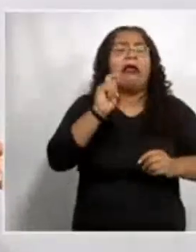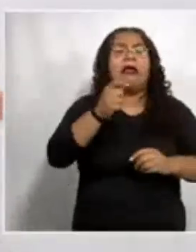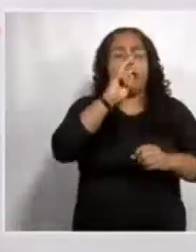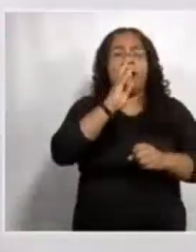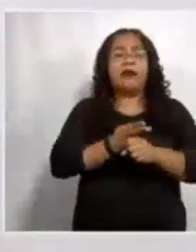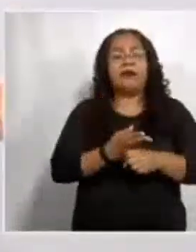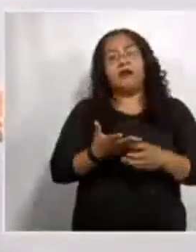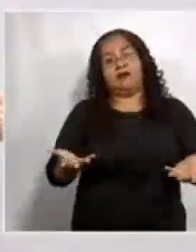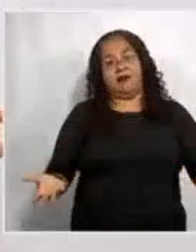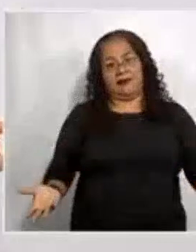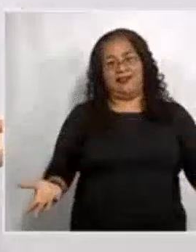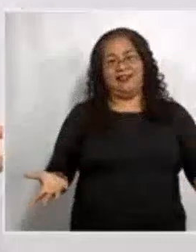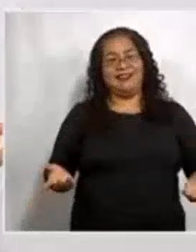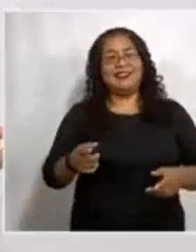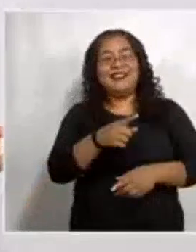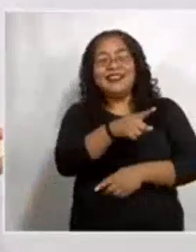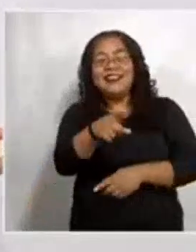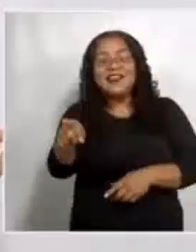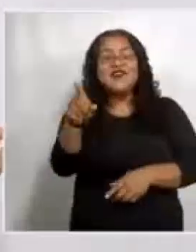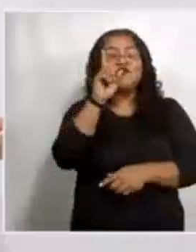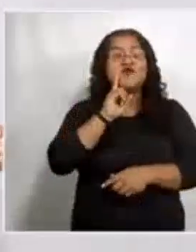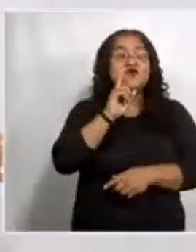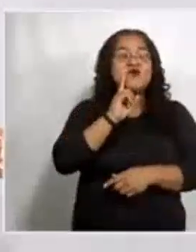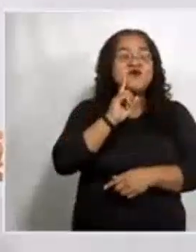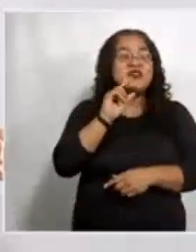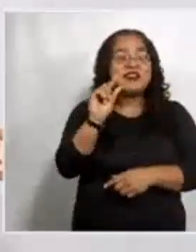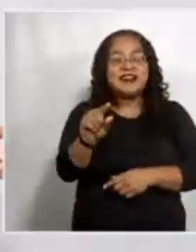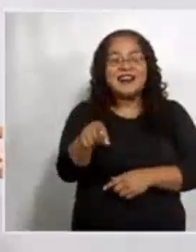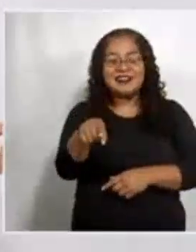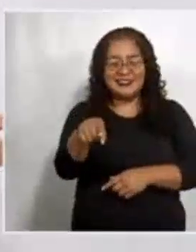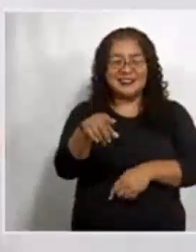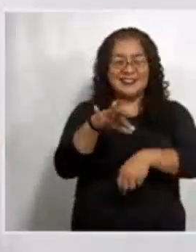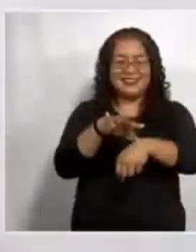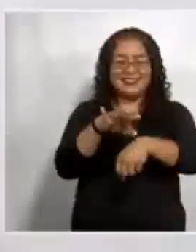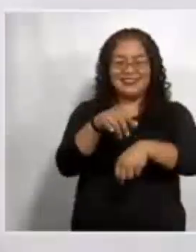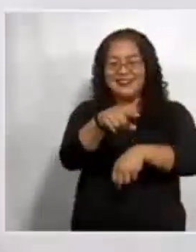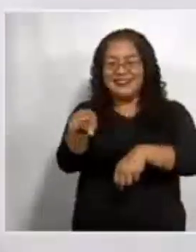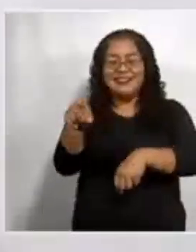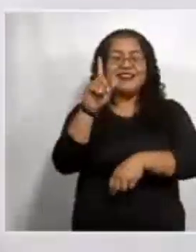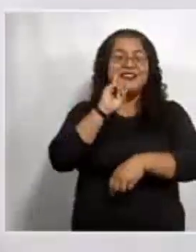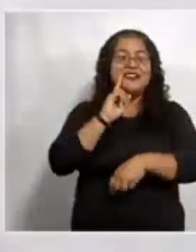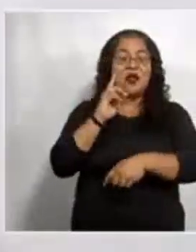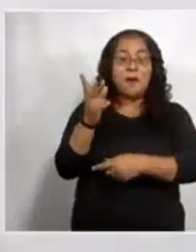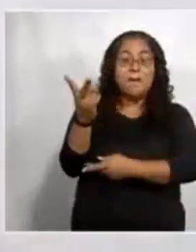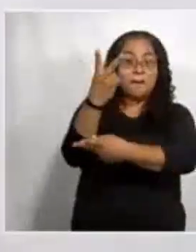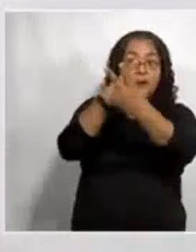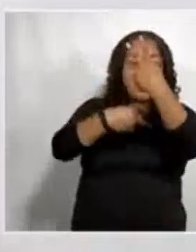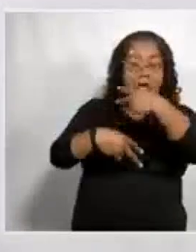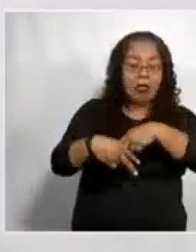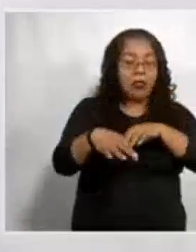Aquí veo las compañeras enfermeras o médicas. Vienen al hospital, están aquí,